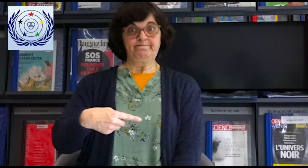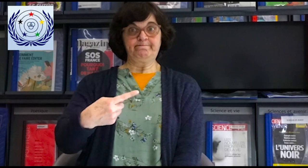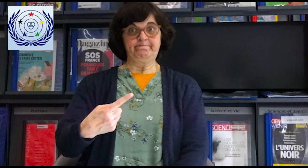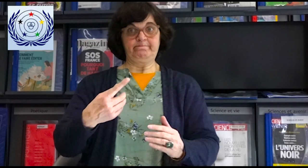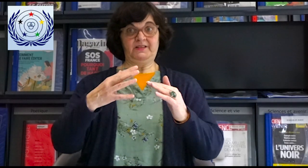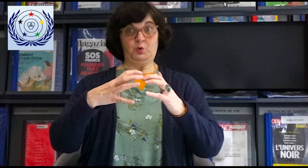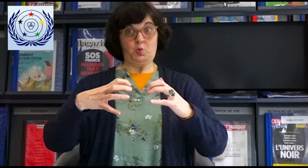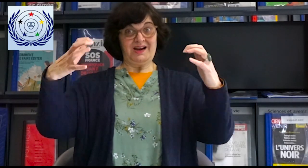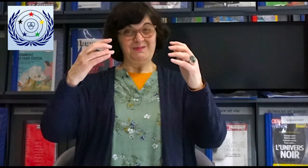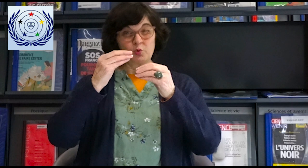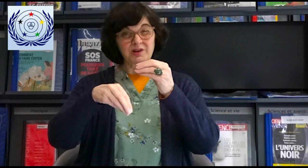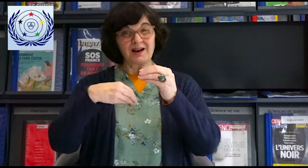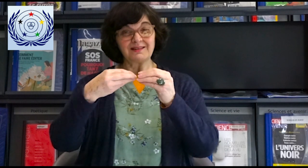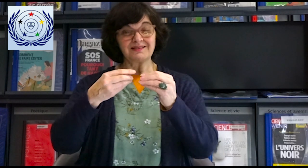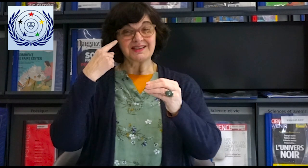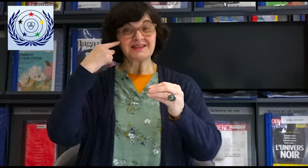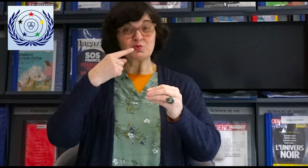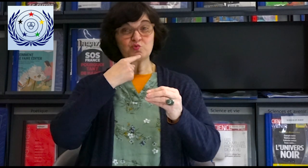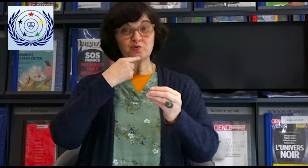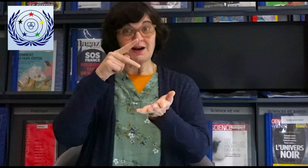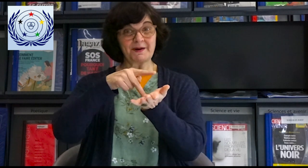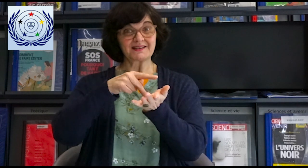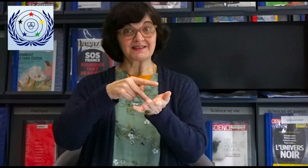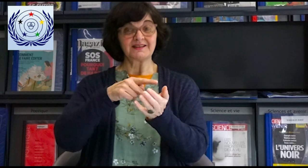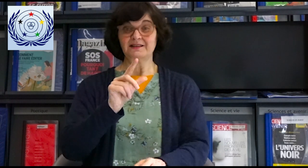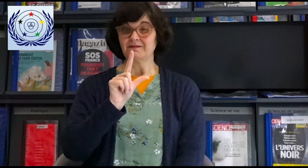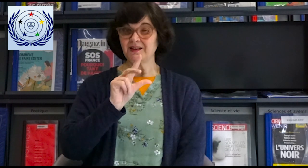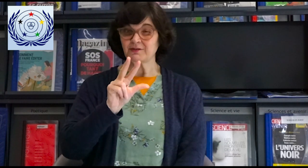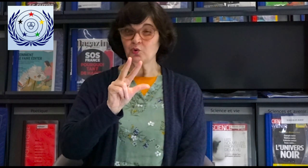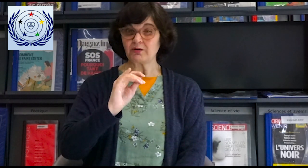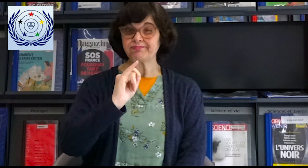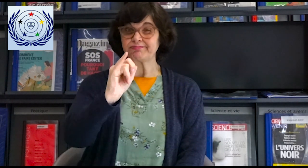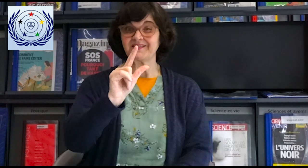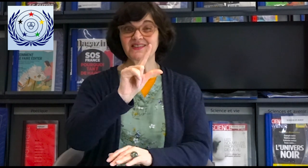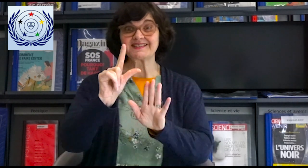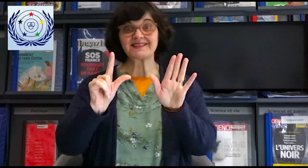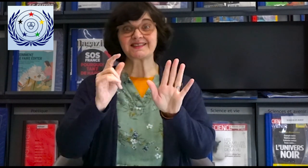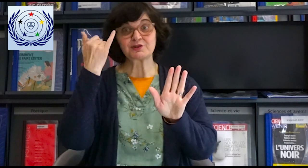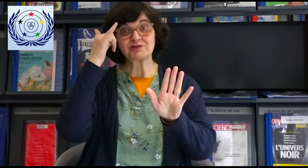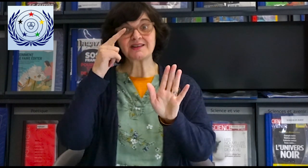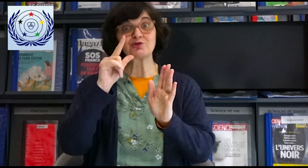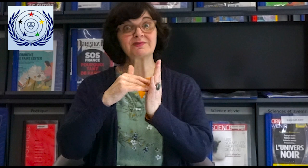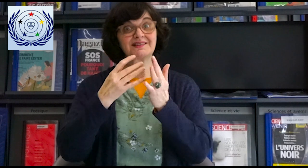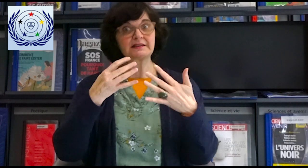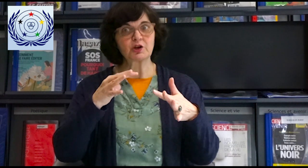A l’occasion du Congrès Mondial des Sourds à Paris (23-27 juillet 2019),